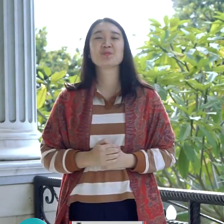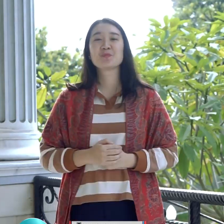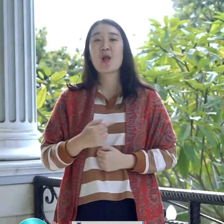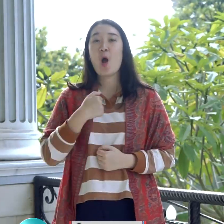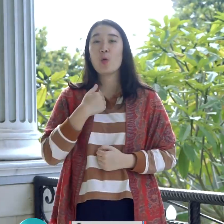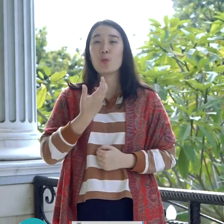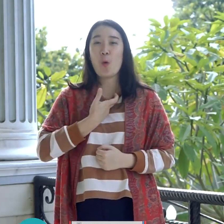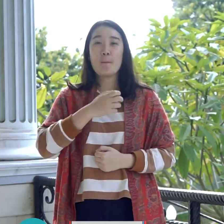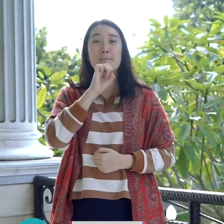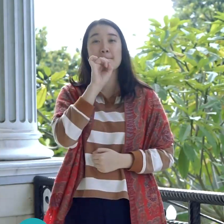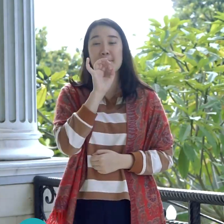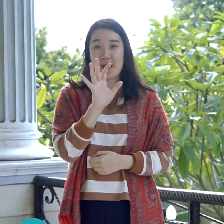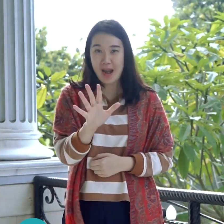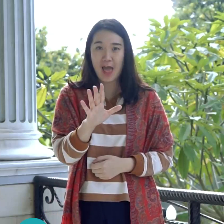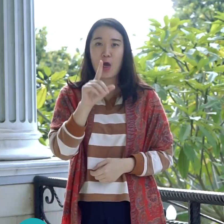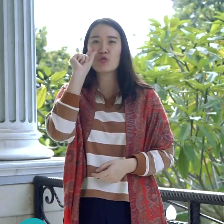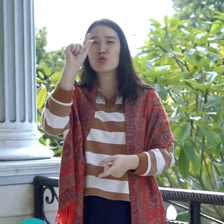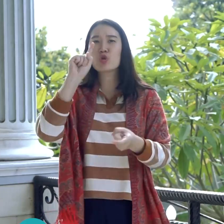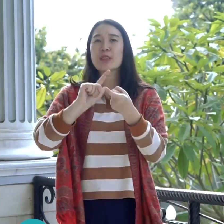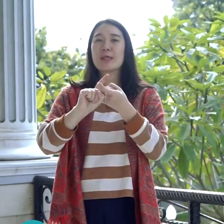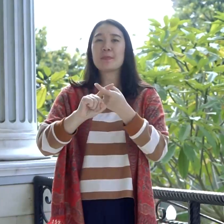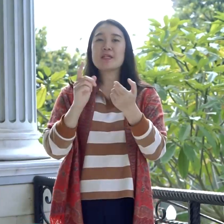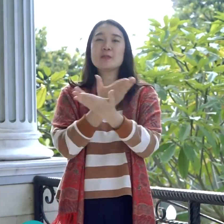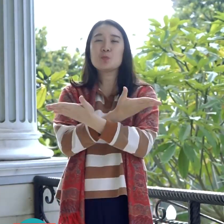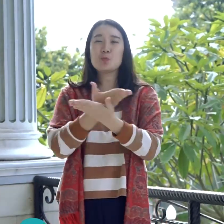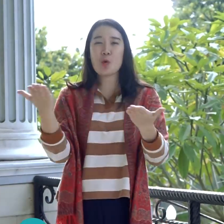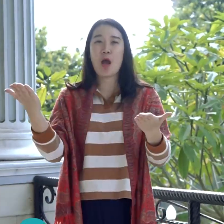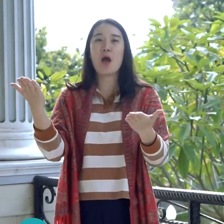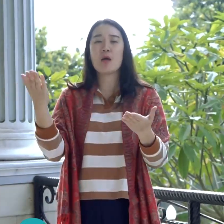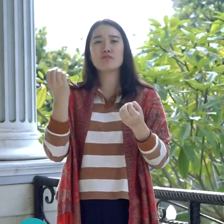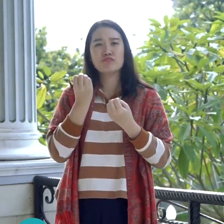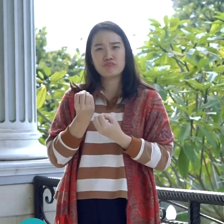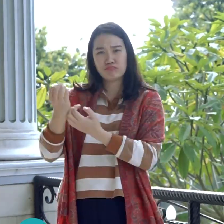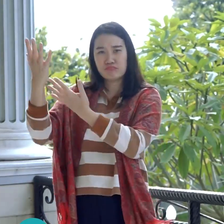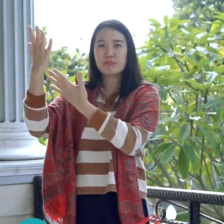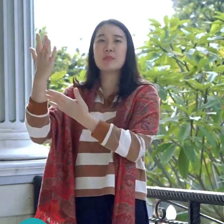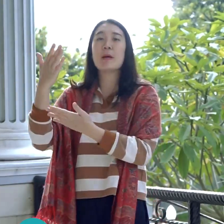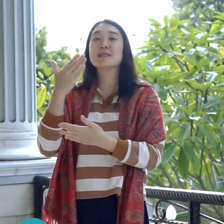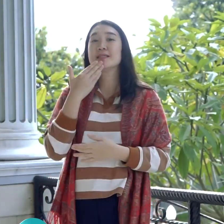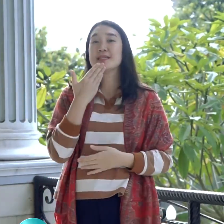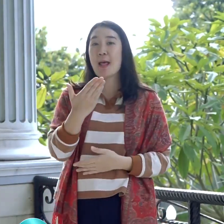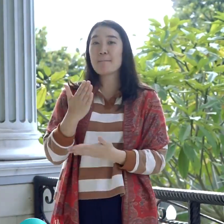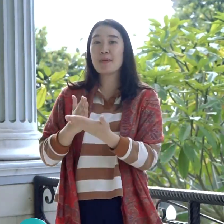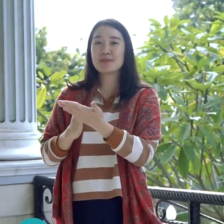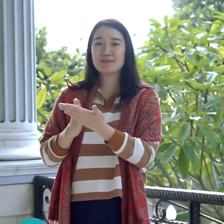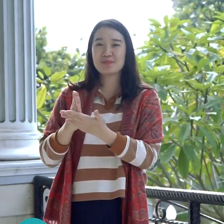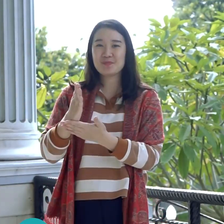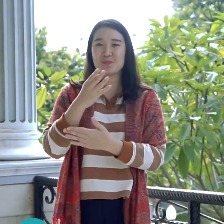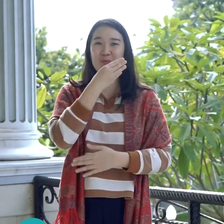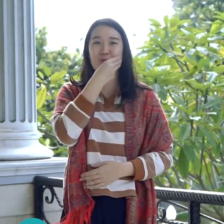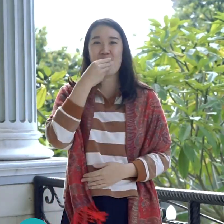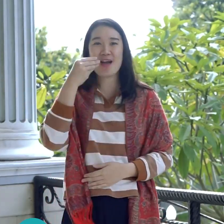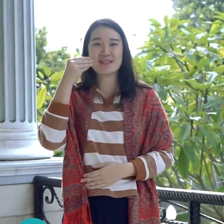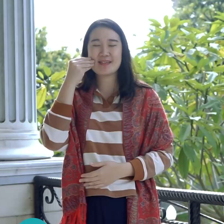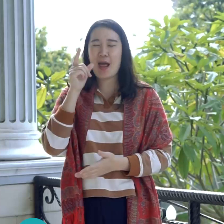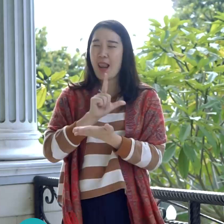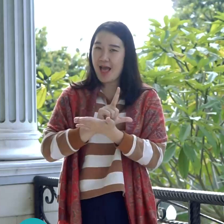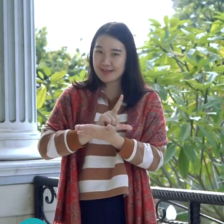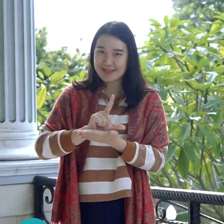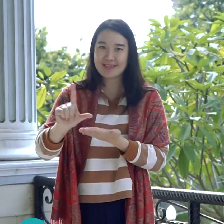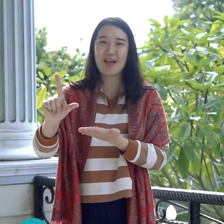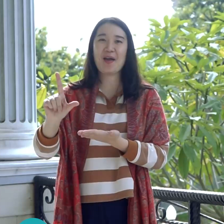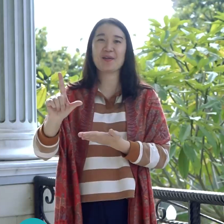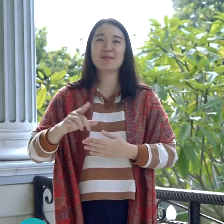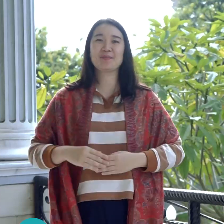Untuk teman-teman Muslim, selamat menjalankan puasa dengan lancar.